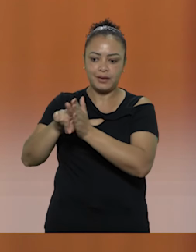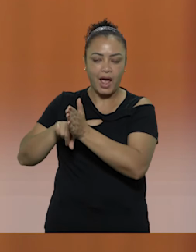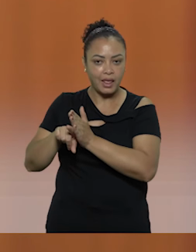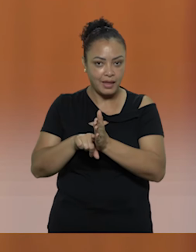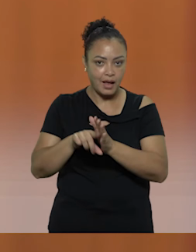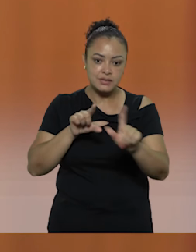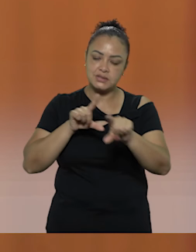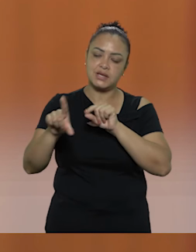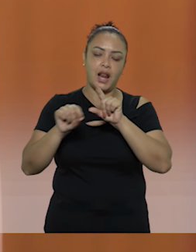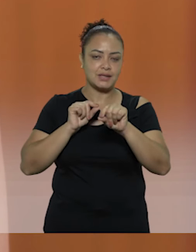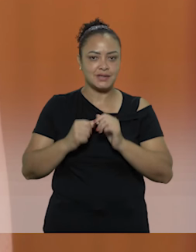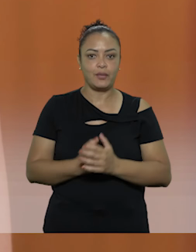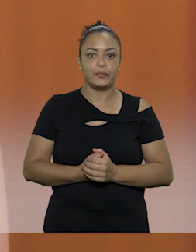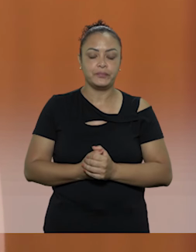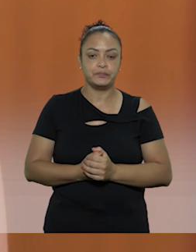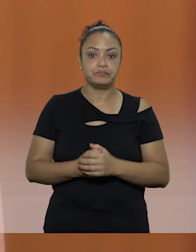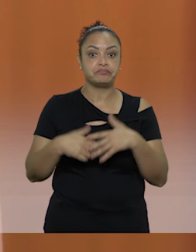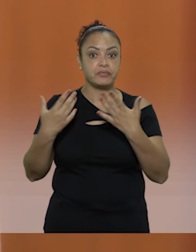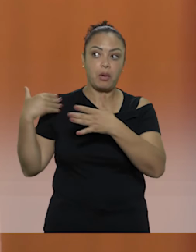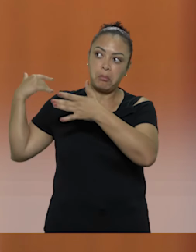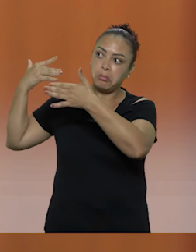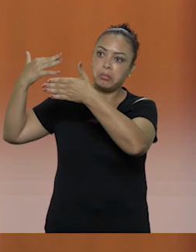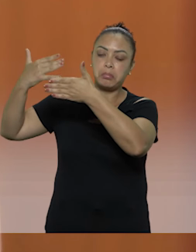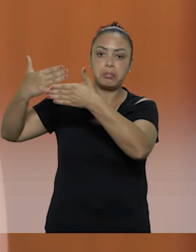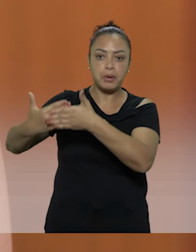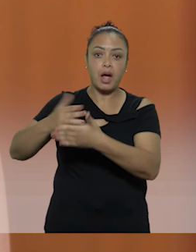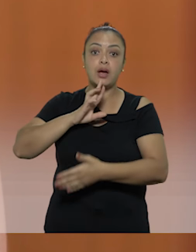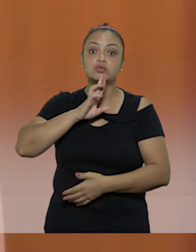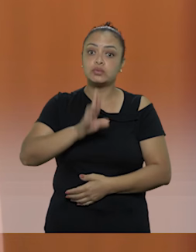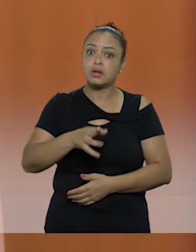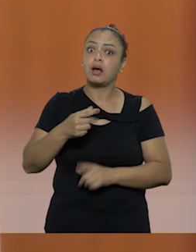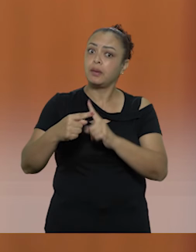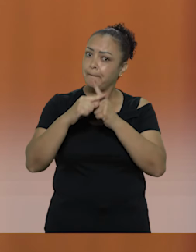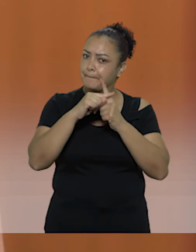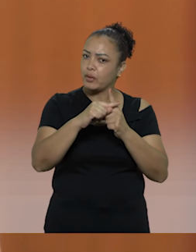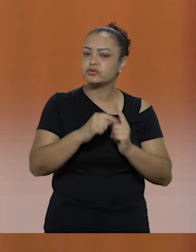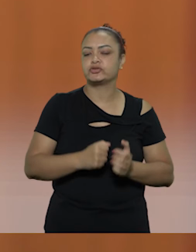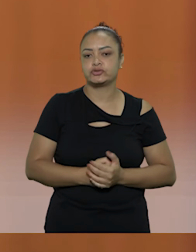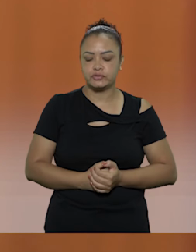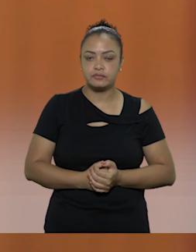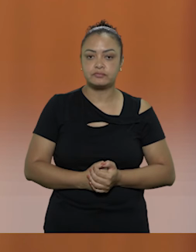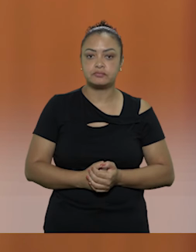Historicamente, esse índice tem trazido uma performance muito positiva, superando os principais